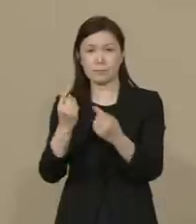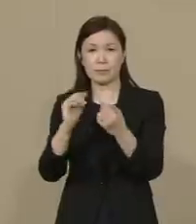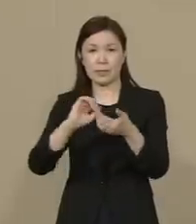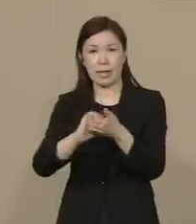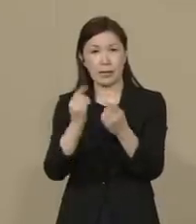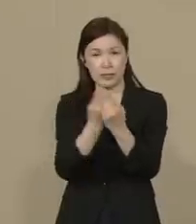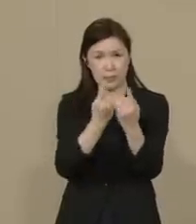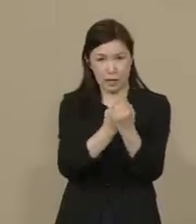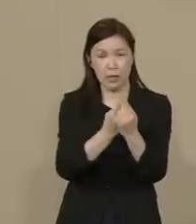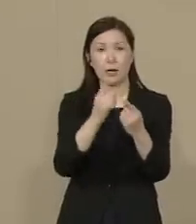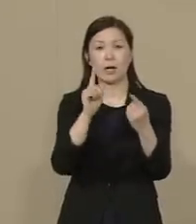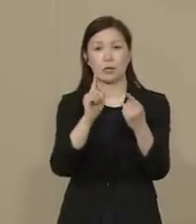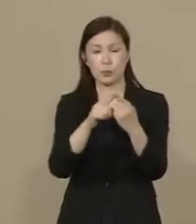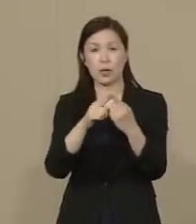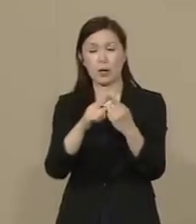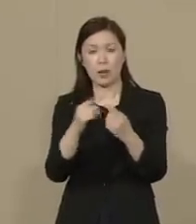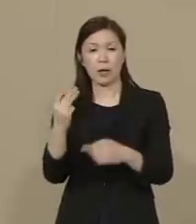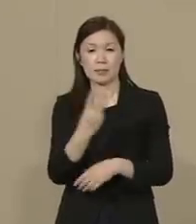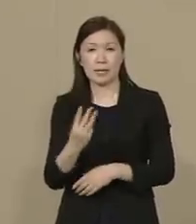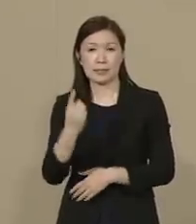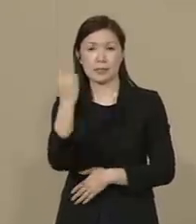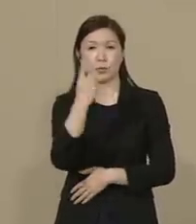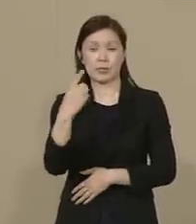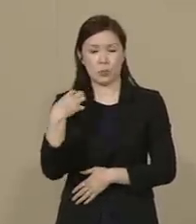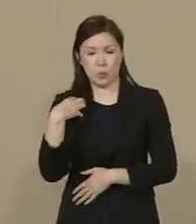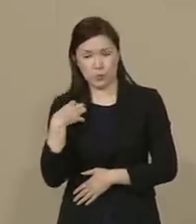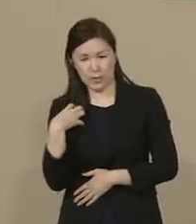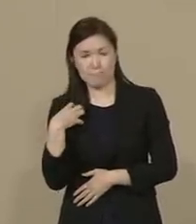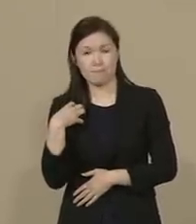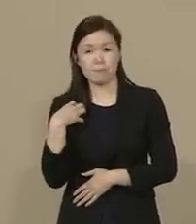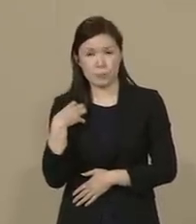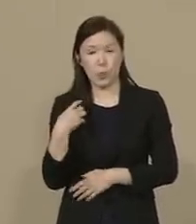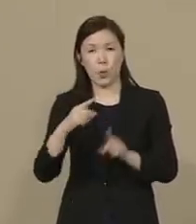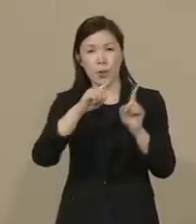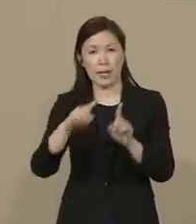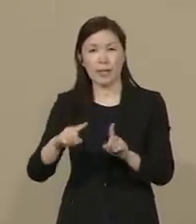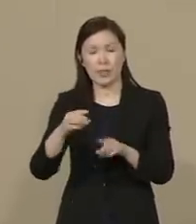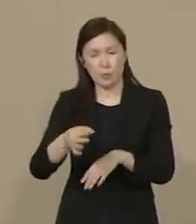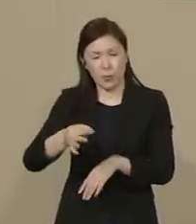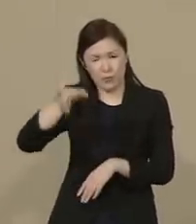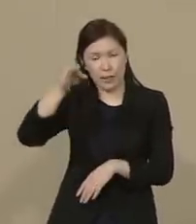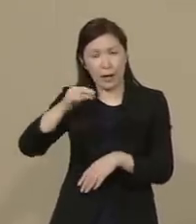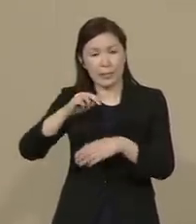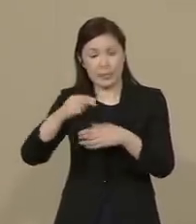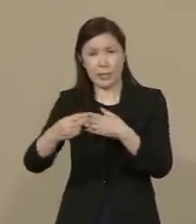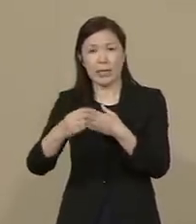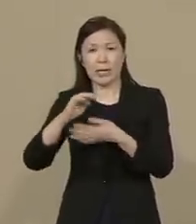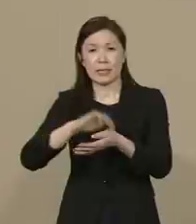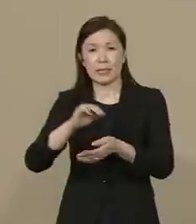国民の３人に１人が 負担軽減となる 高額療養費制度の改善